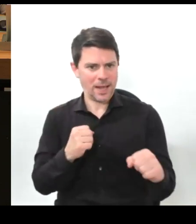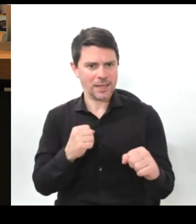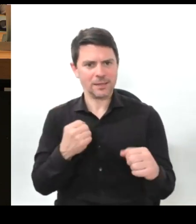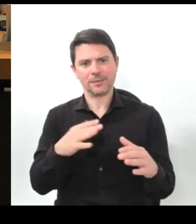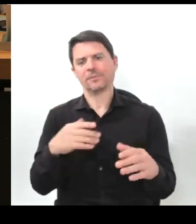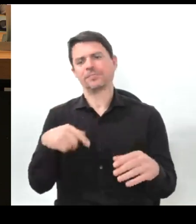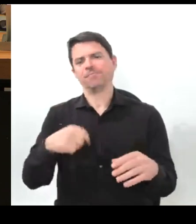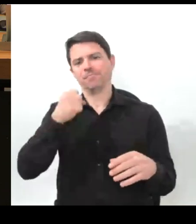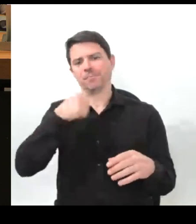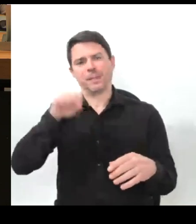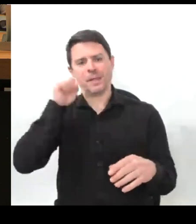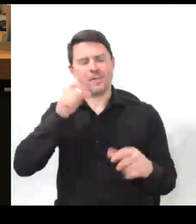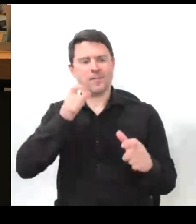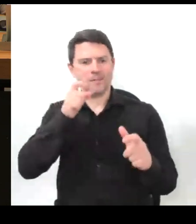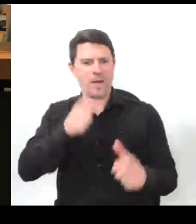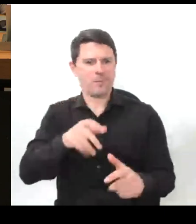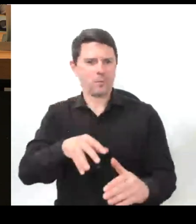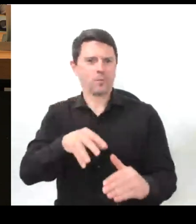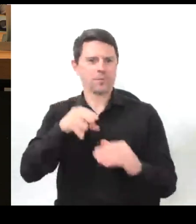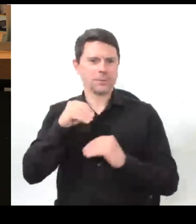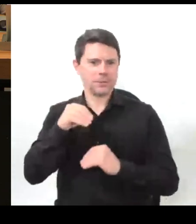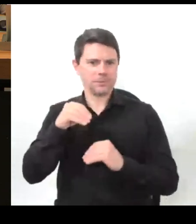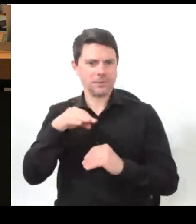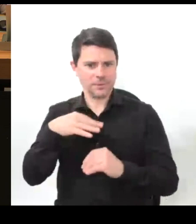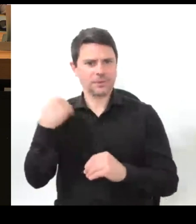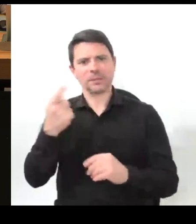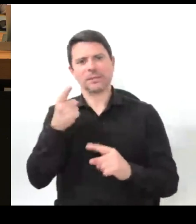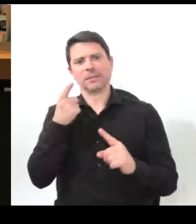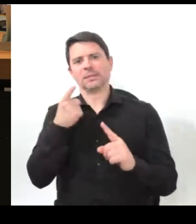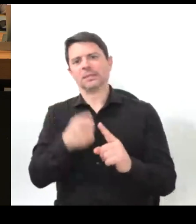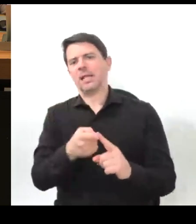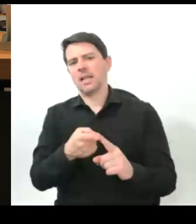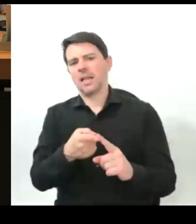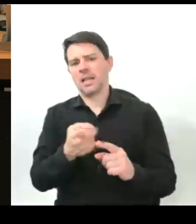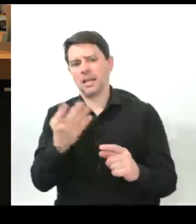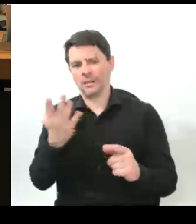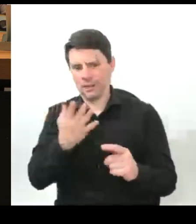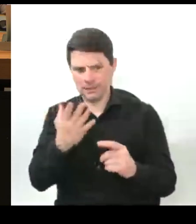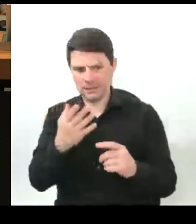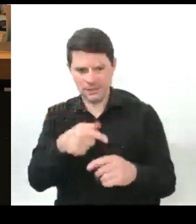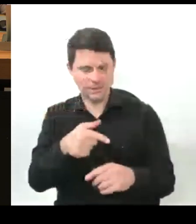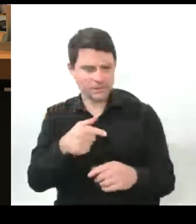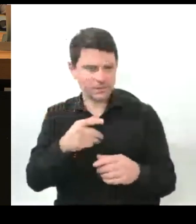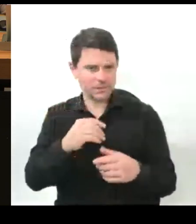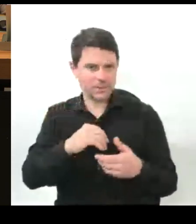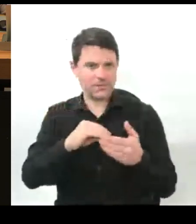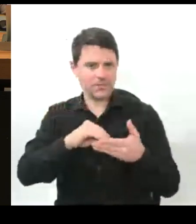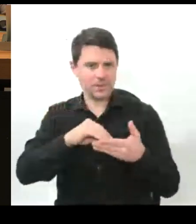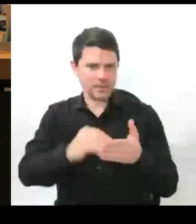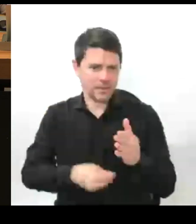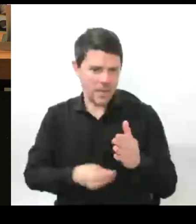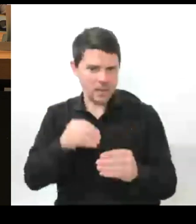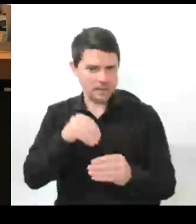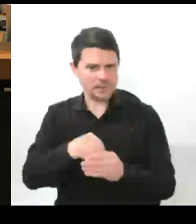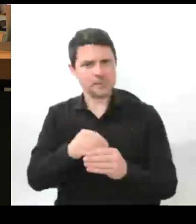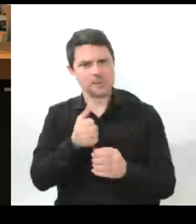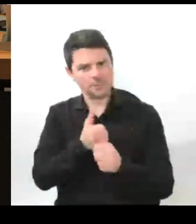durch die Exekutive unterstelle ich einfach fest, dass wir eine erhebliche Lücke Sehen müssen, nämlich eine Lücke, das die